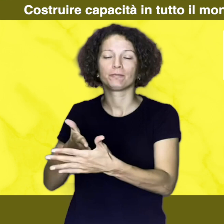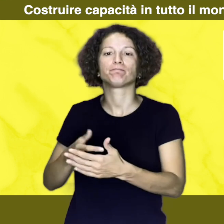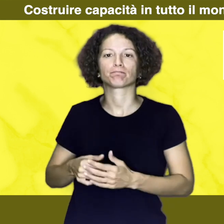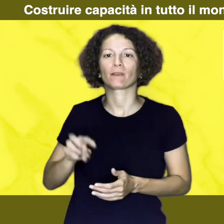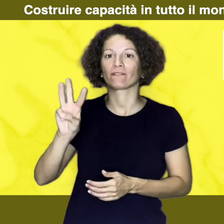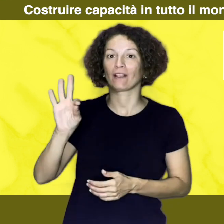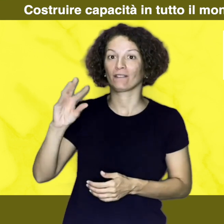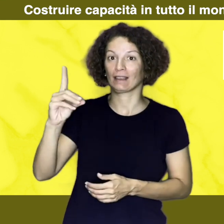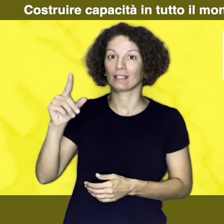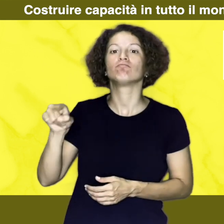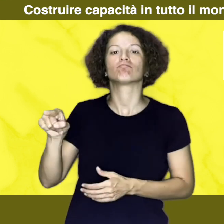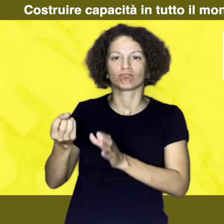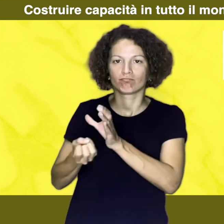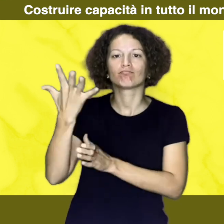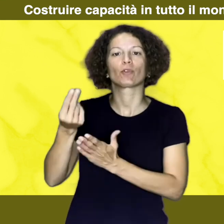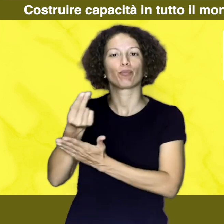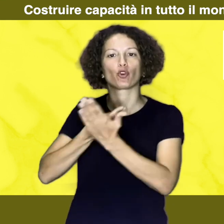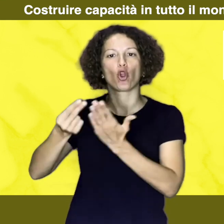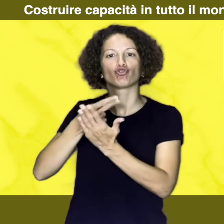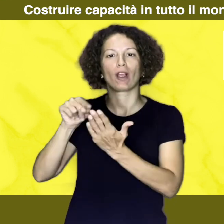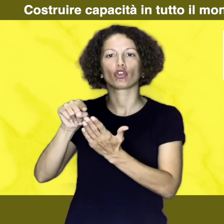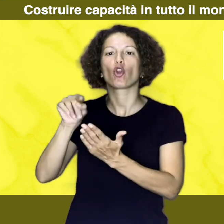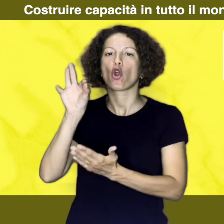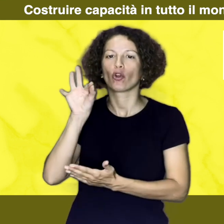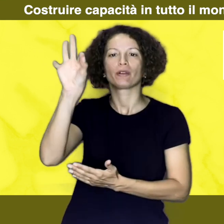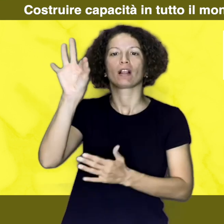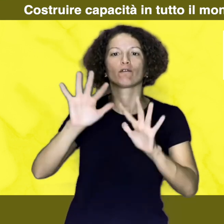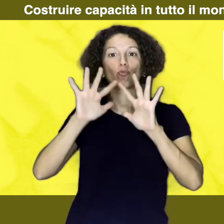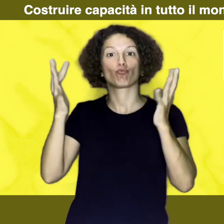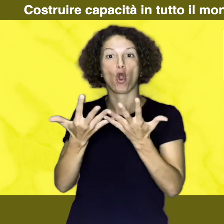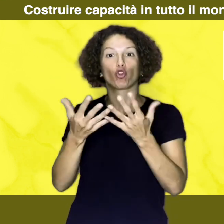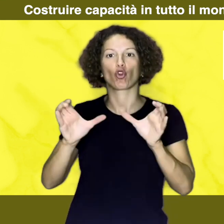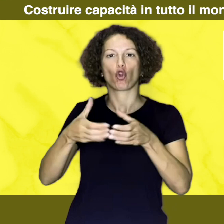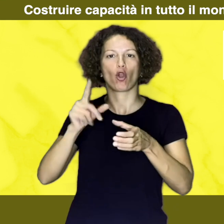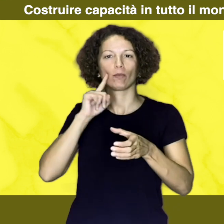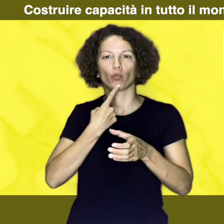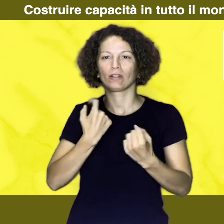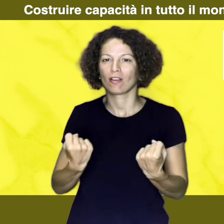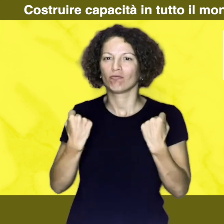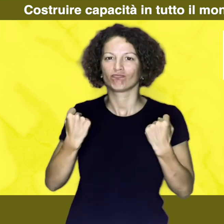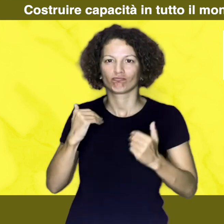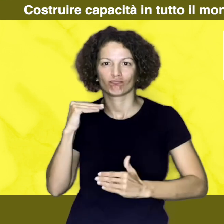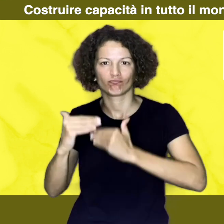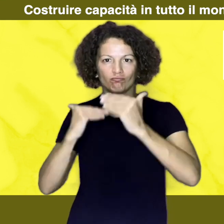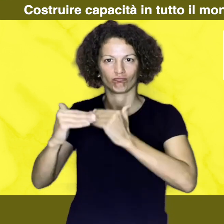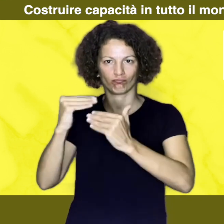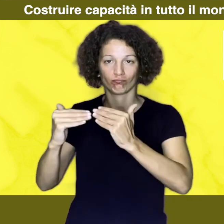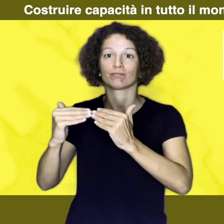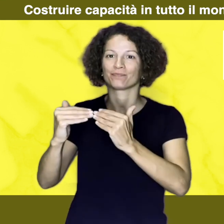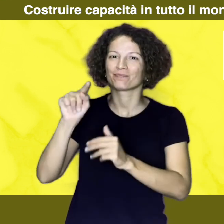La WFD ha inaugurato un progetto con l’obiettivo di costruire capacità nelle comunità sorde in tutto il mondo,